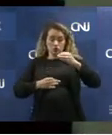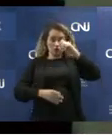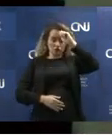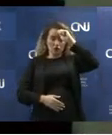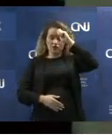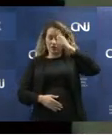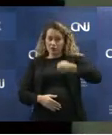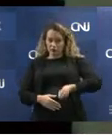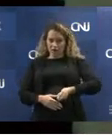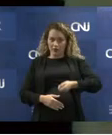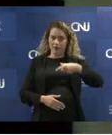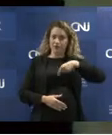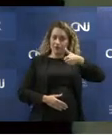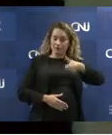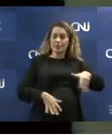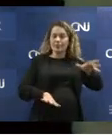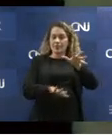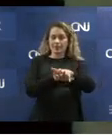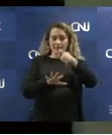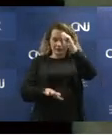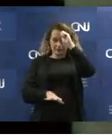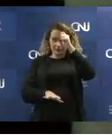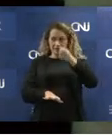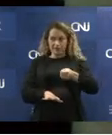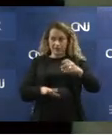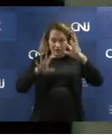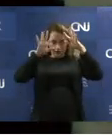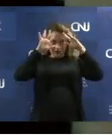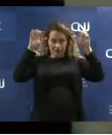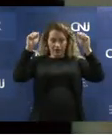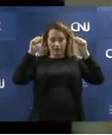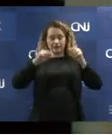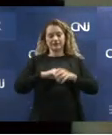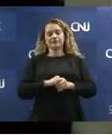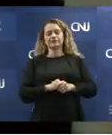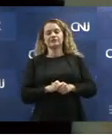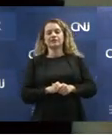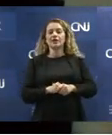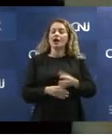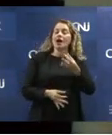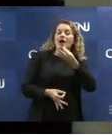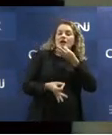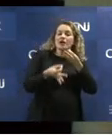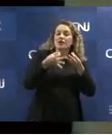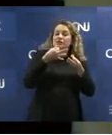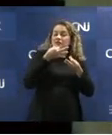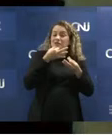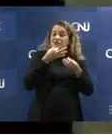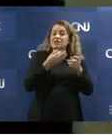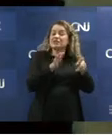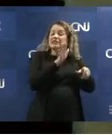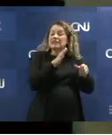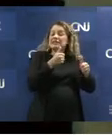Aqui está vinculada. Então, por esses argumentos, espera se que seja prestigiada